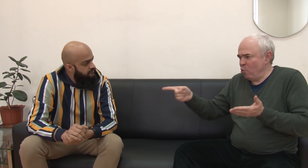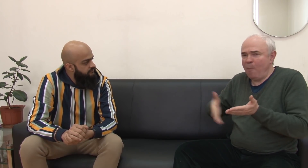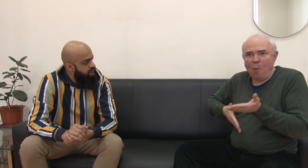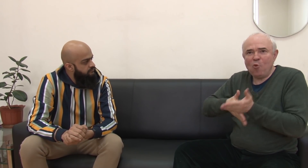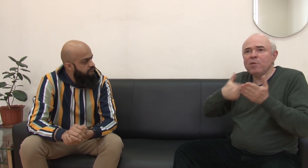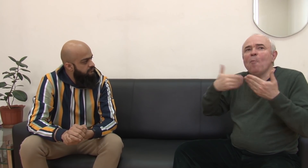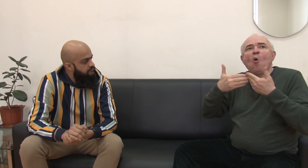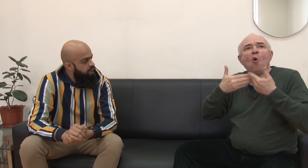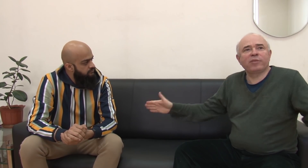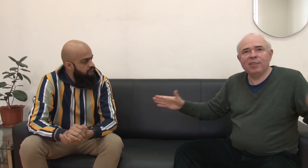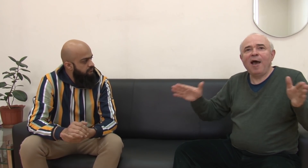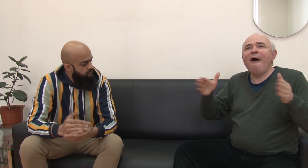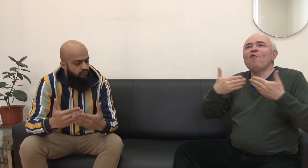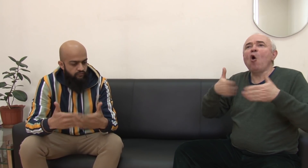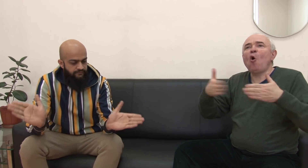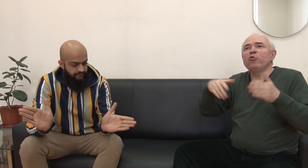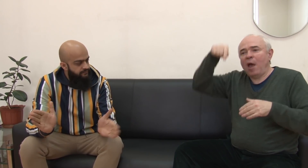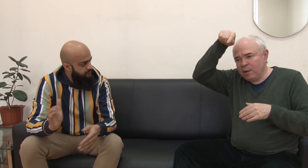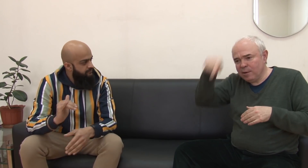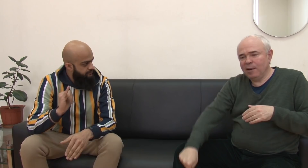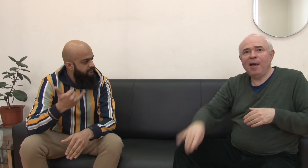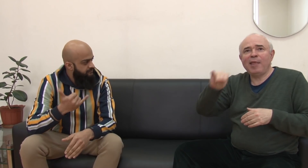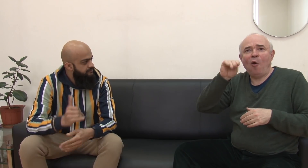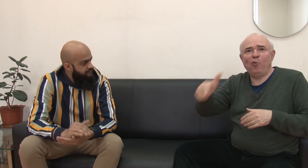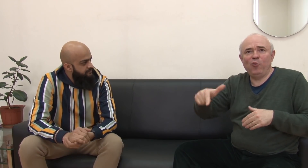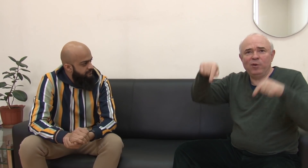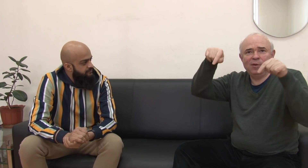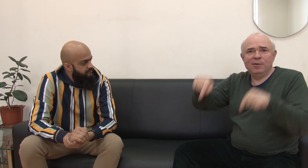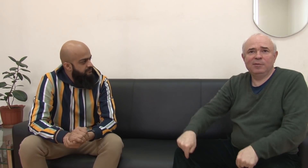Если он поможет нам открыть ворота на юг,